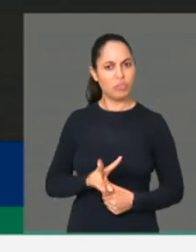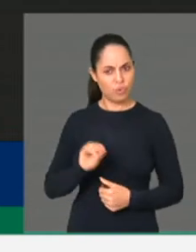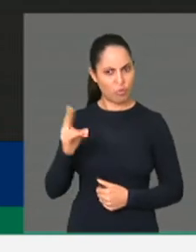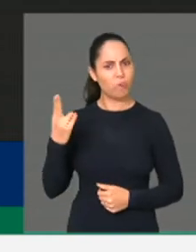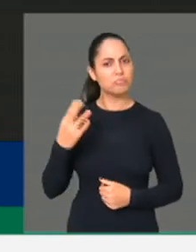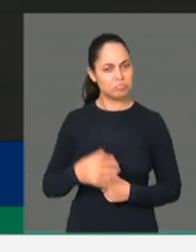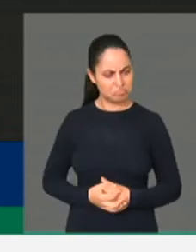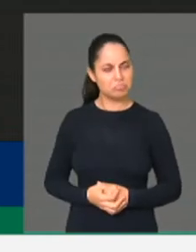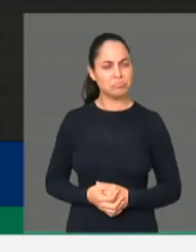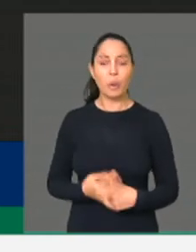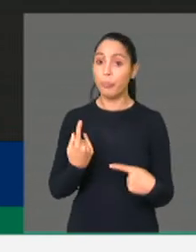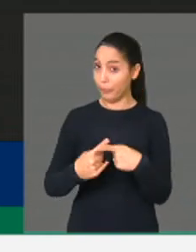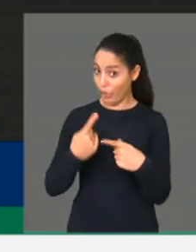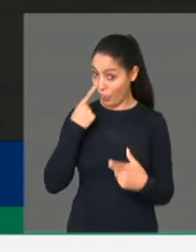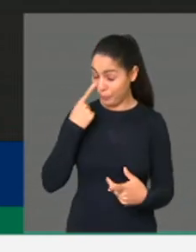NEGOCIAÇÃO. QUEM QUER RECEBER QUER RECEBER O MÁXIMO